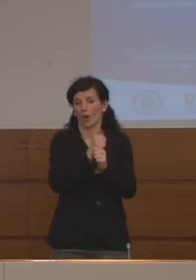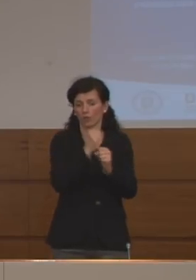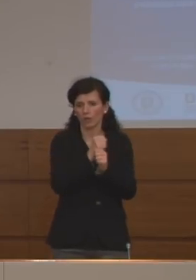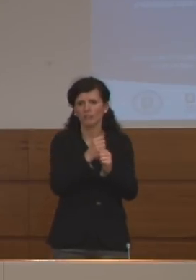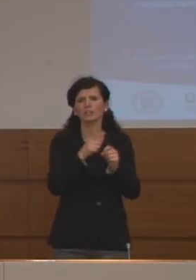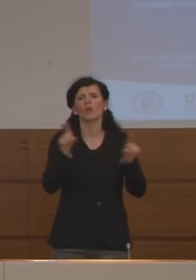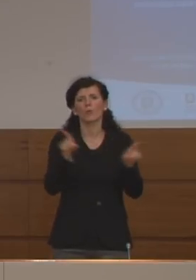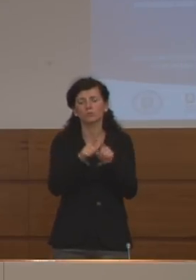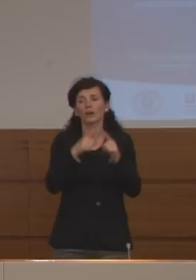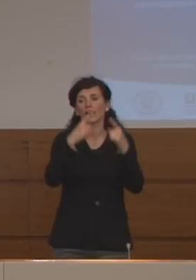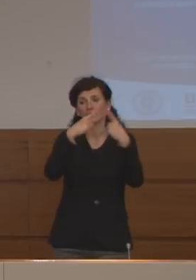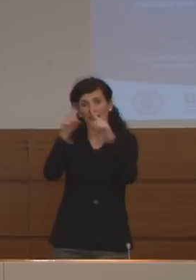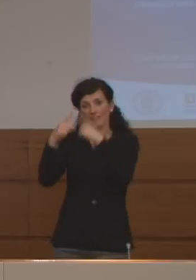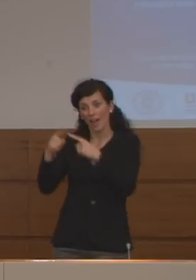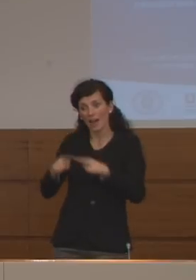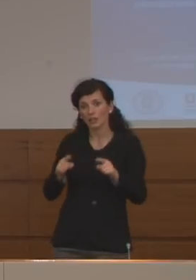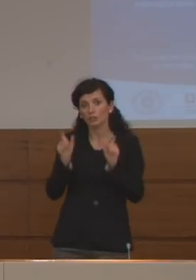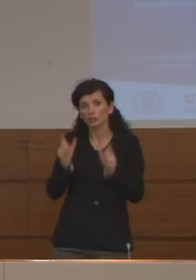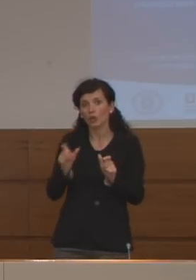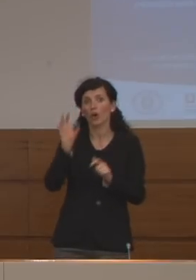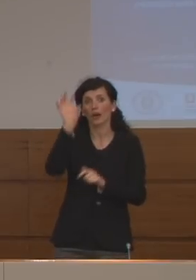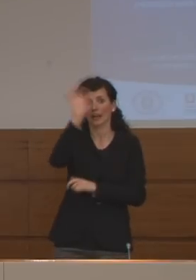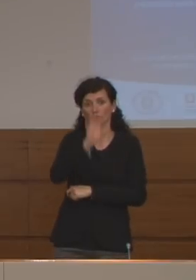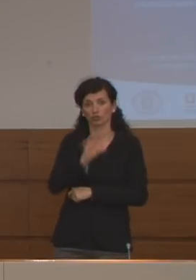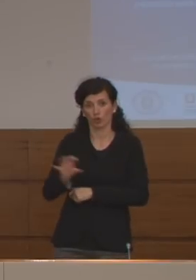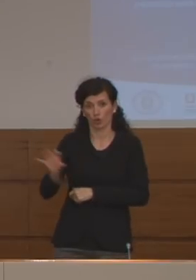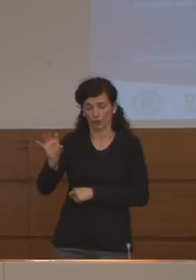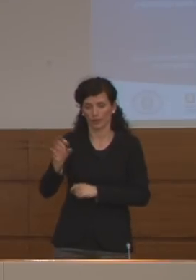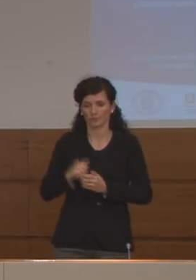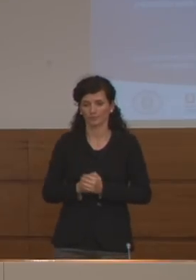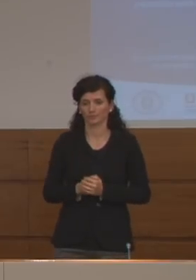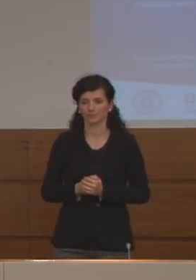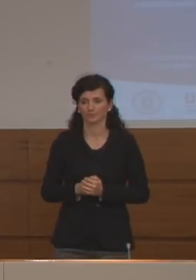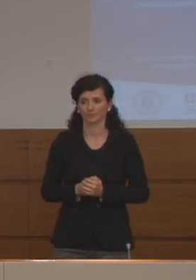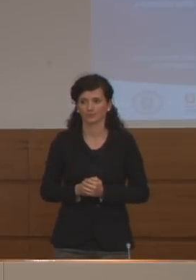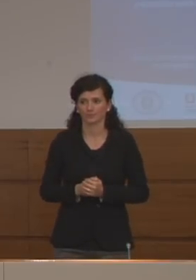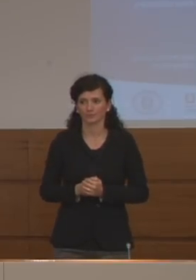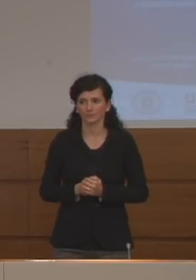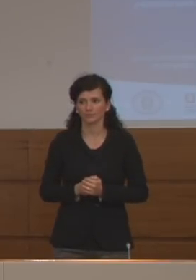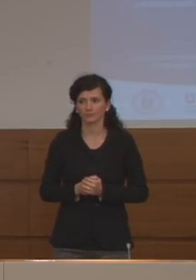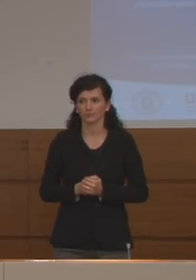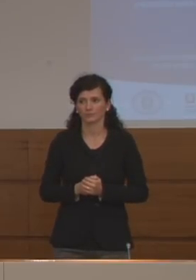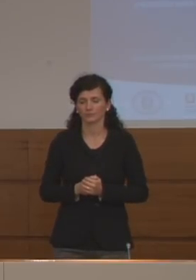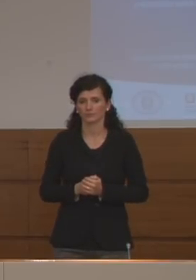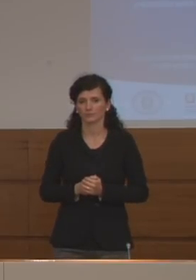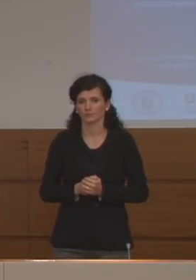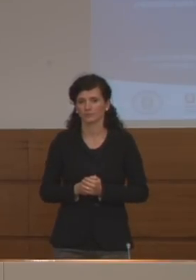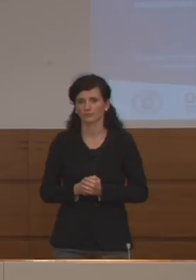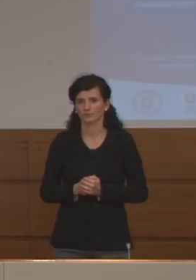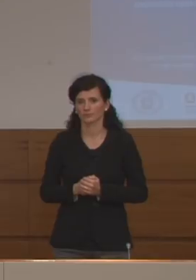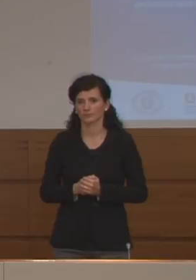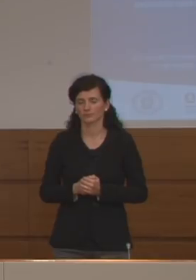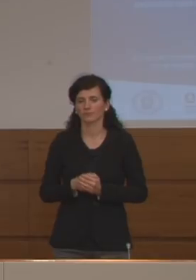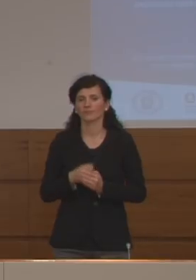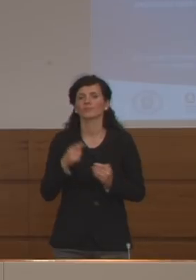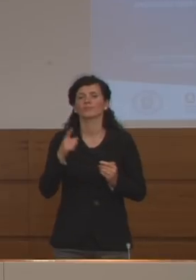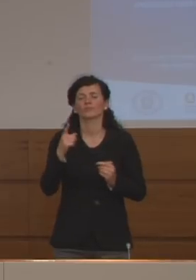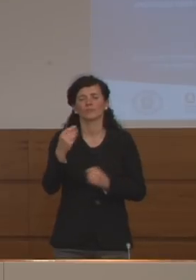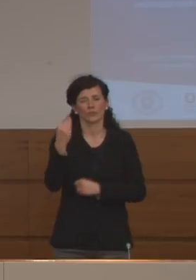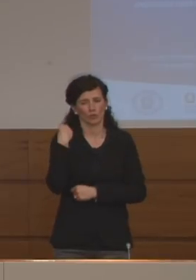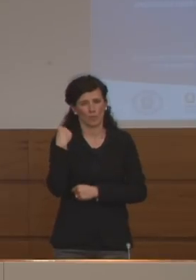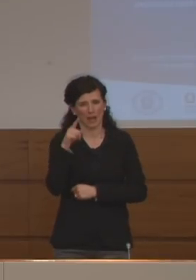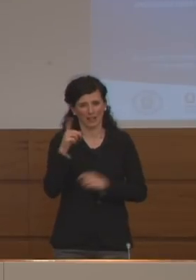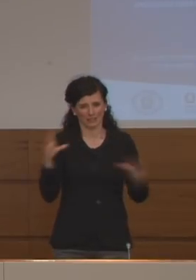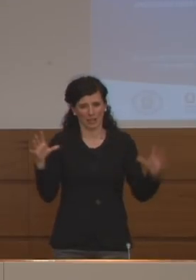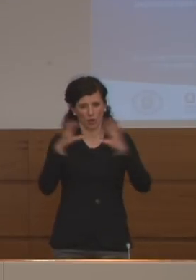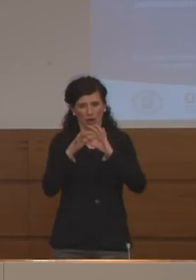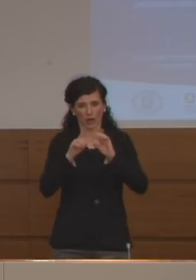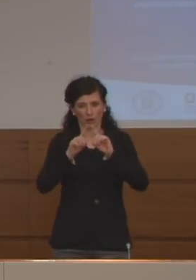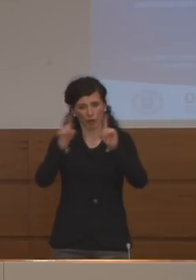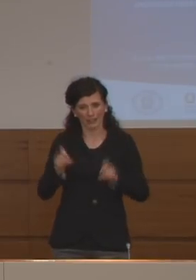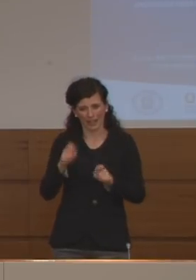Per quel cheriguarda invece la domanda relativa ai test sierologici, ricordo quello che ho già